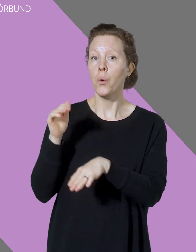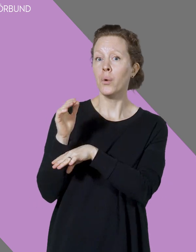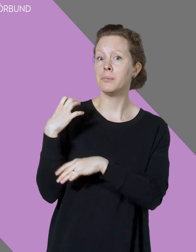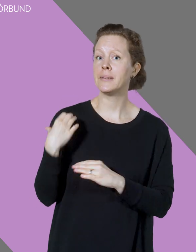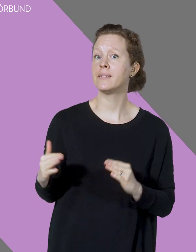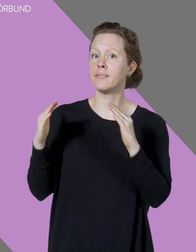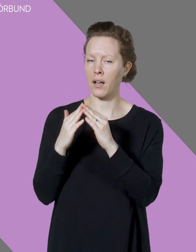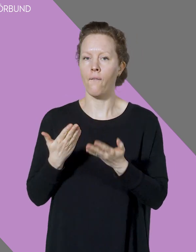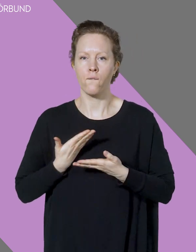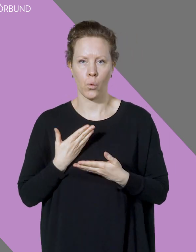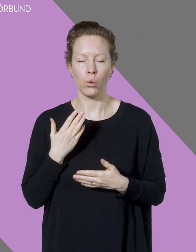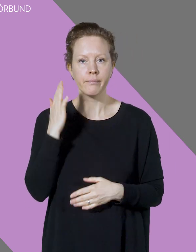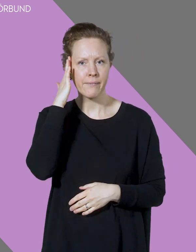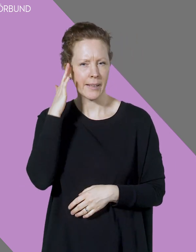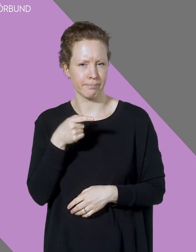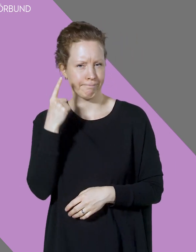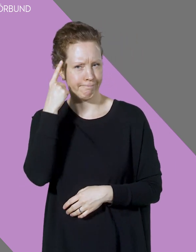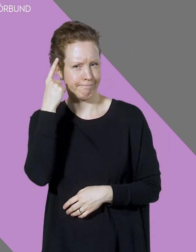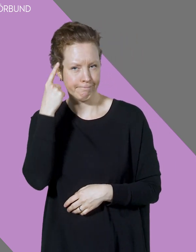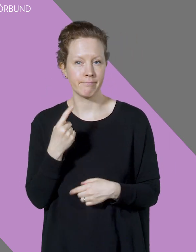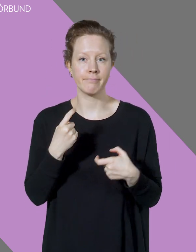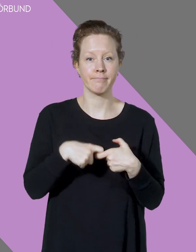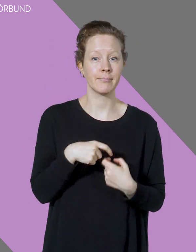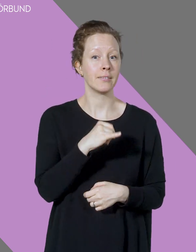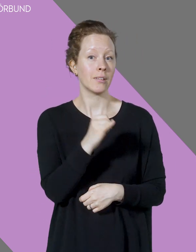För det första har utrikesministeriet fått kännedom om misstanken om -